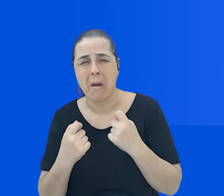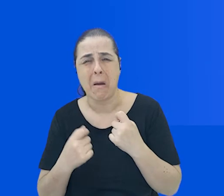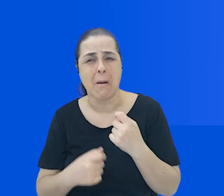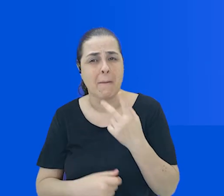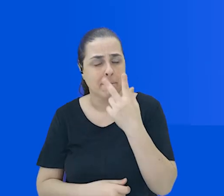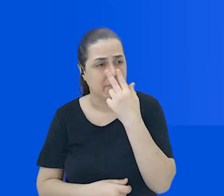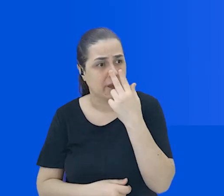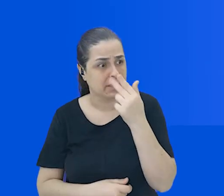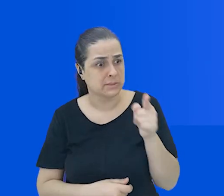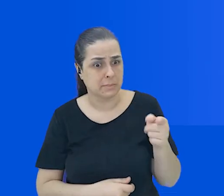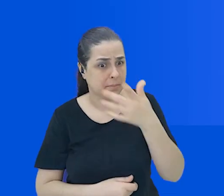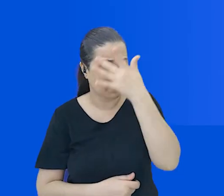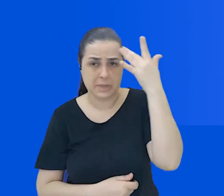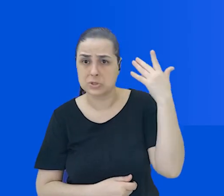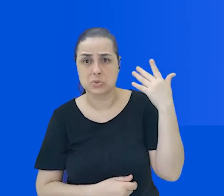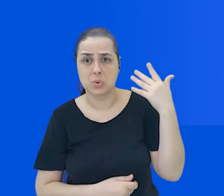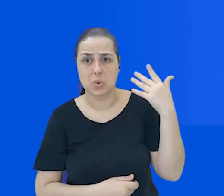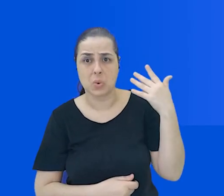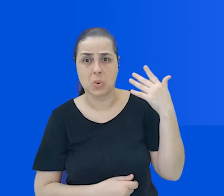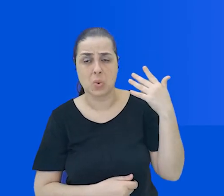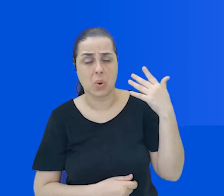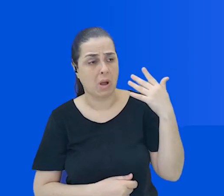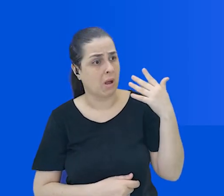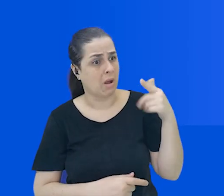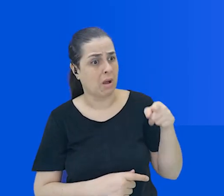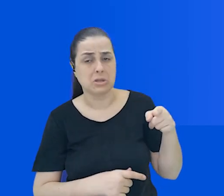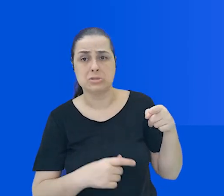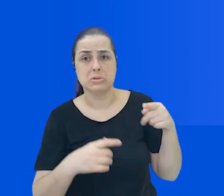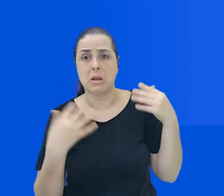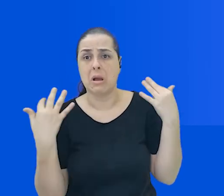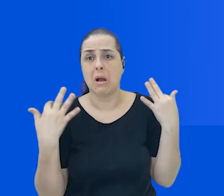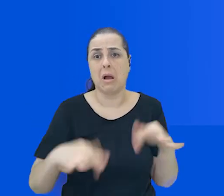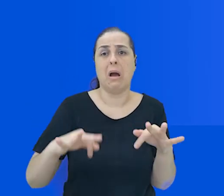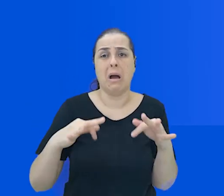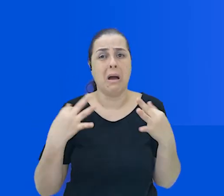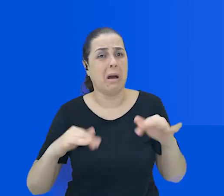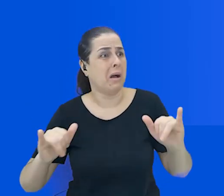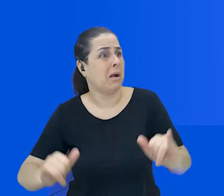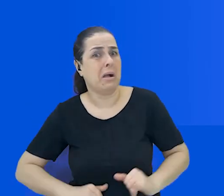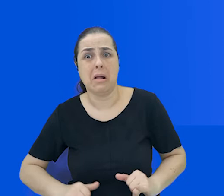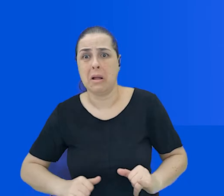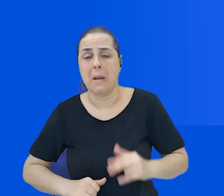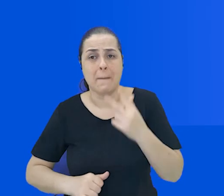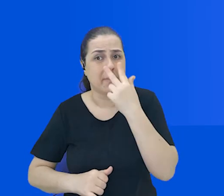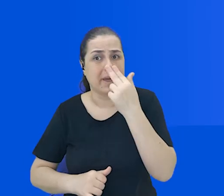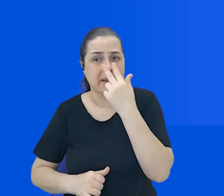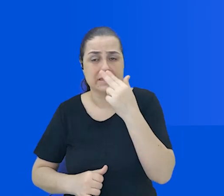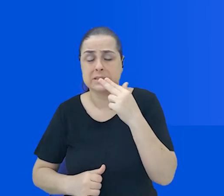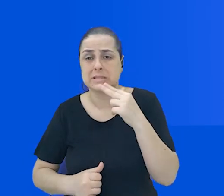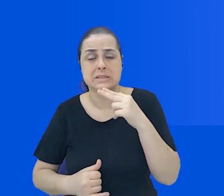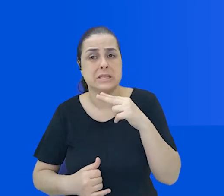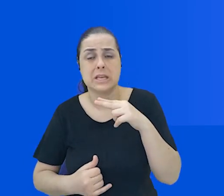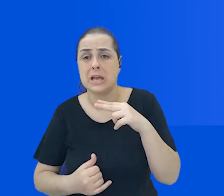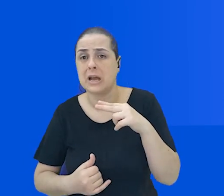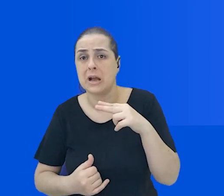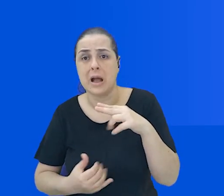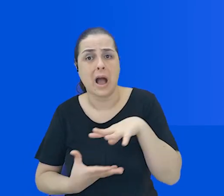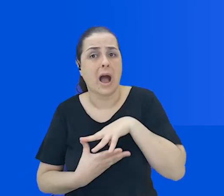que alguém tinha machucado, cortado, a alma dele era ele. Ele estava lidando com a pura frustração.